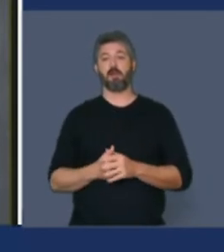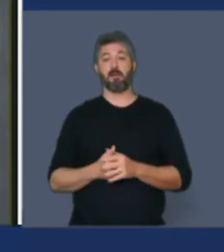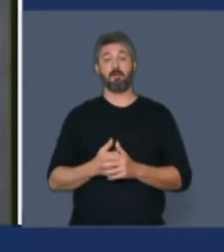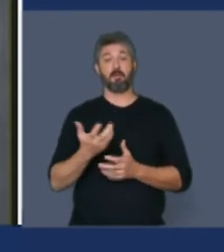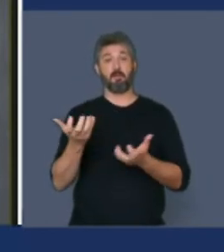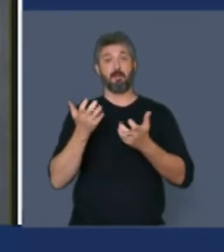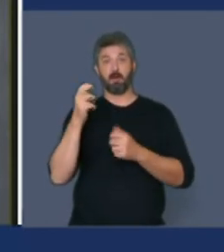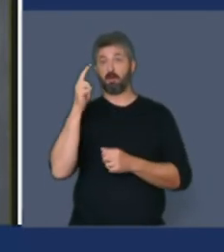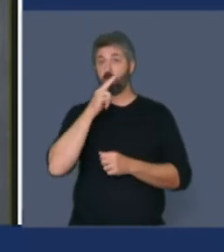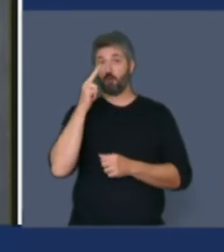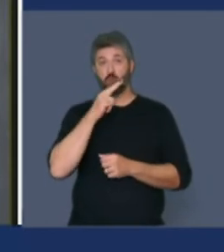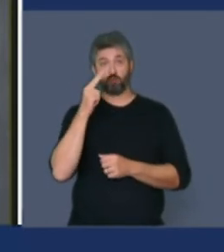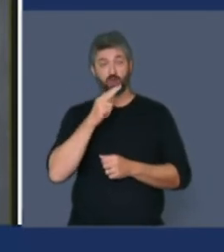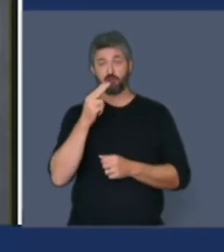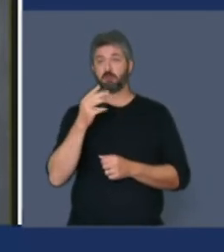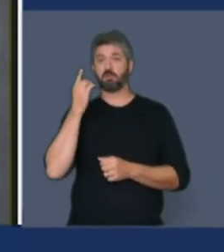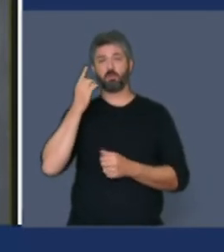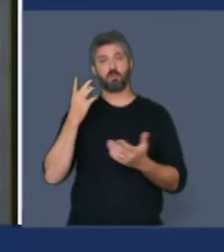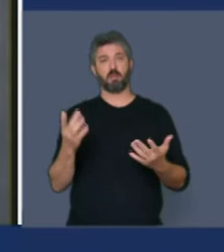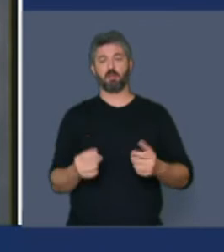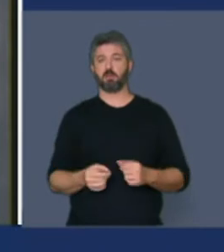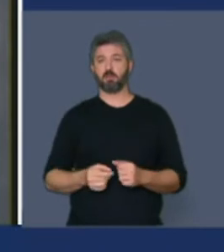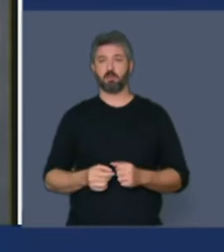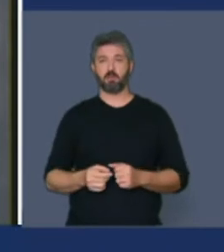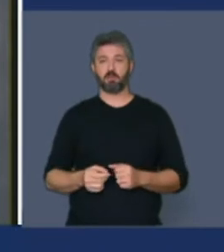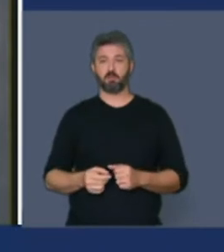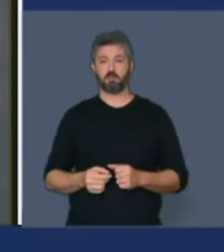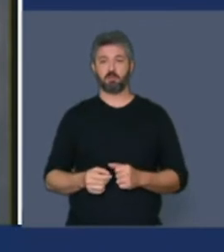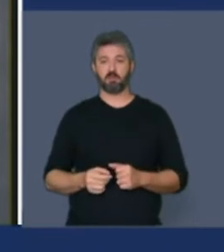QUEREMOS URGÊNCIA, COLEGAS DEPUTADOS, QUEM TEM AME TEM PRESSA, POIS QUANTO VALE UMA